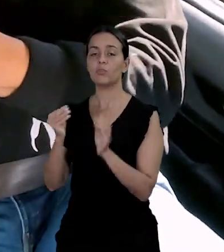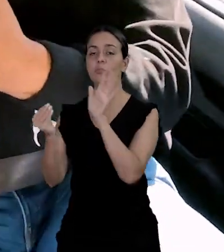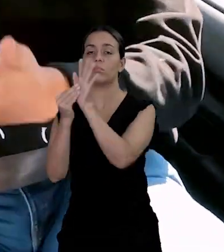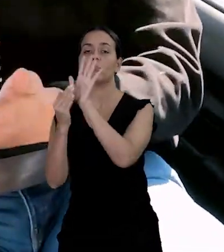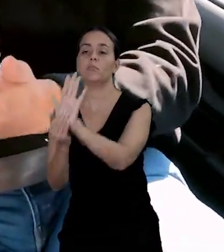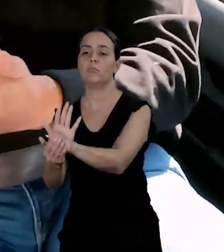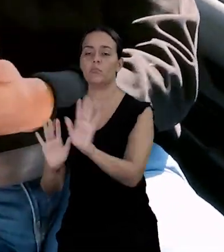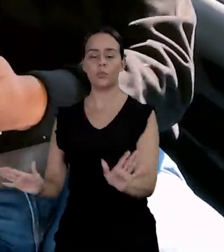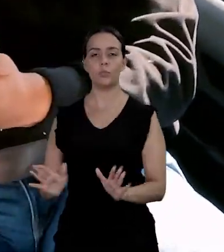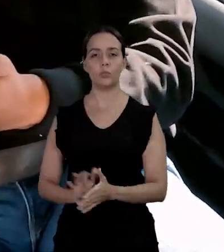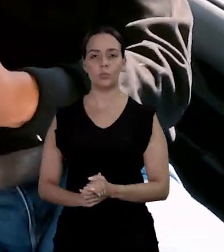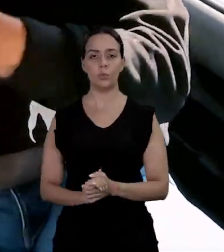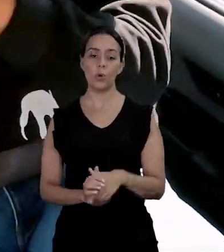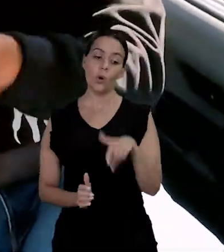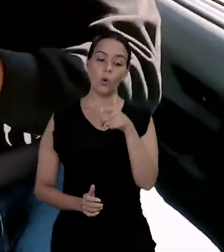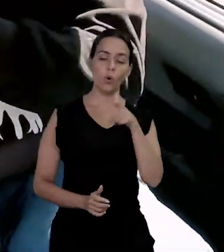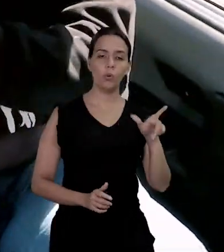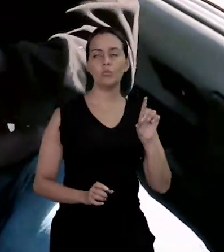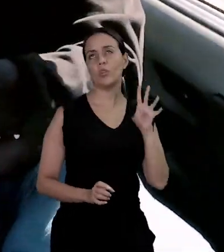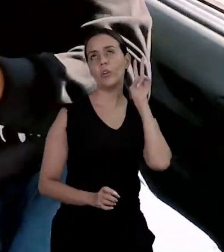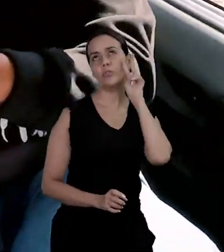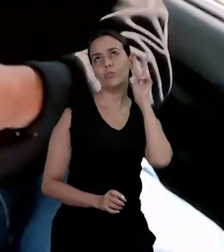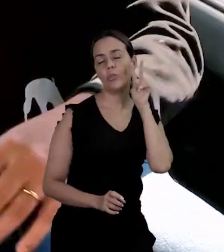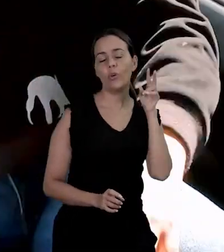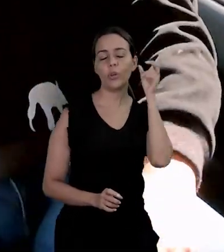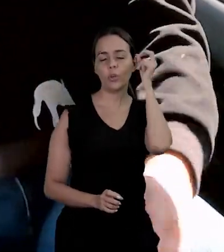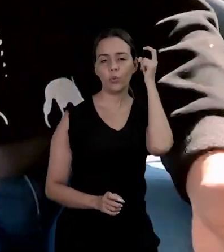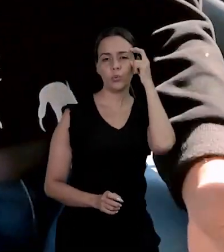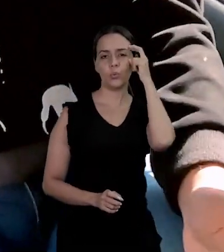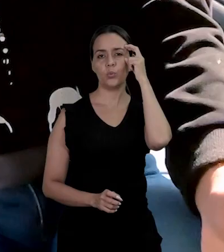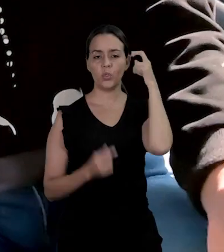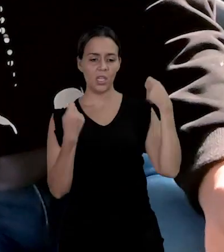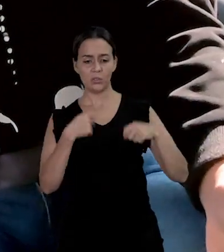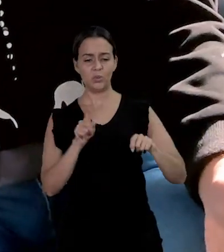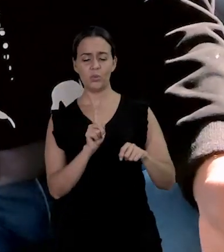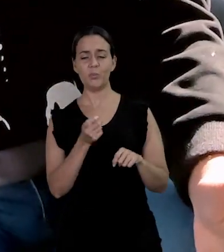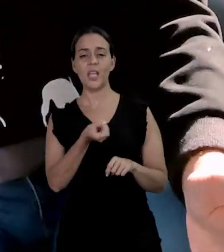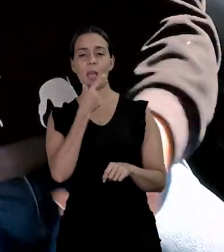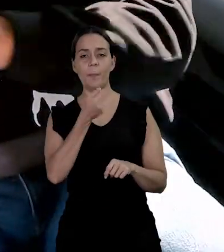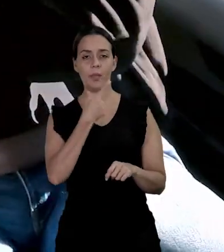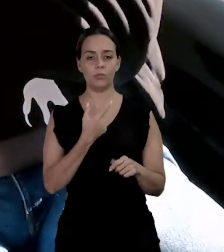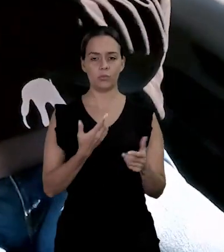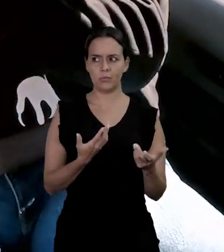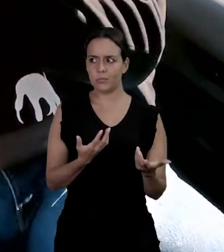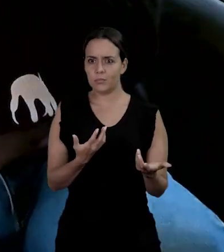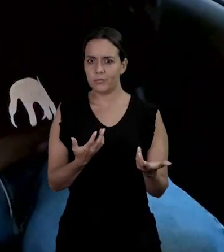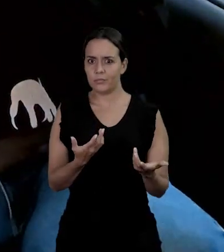do ponto de vista sociológico, cultural, histórico. E aí não precisa de remédio. E uma coisa que eu te garanto,